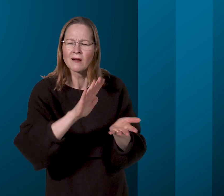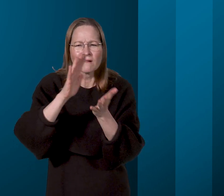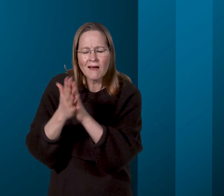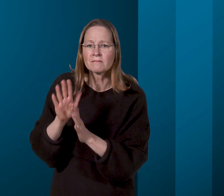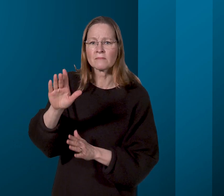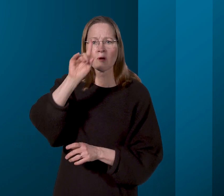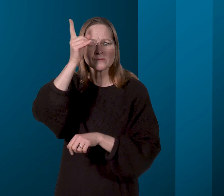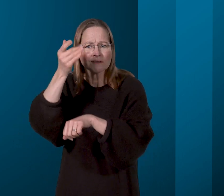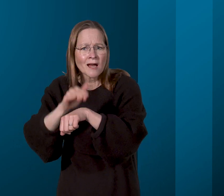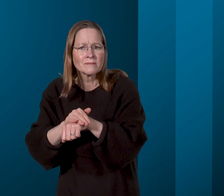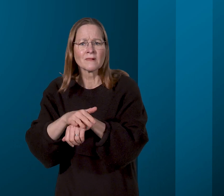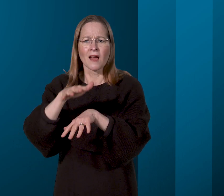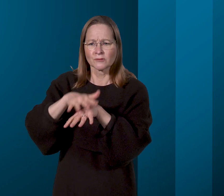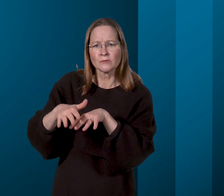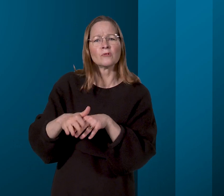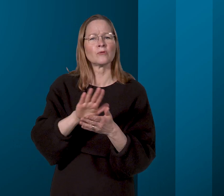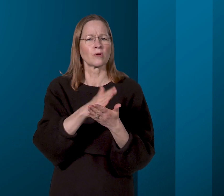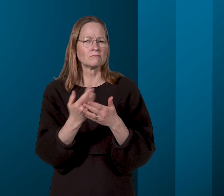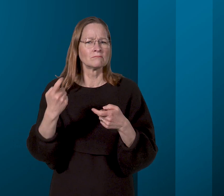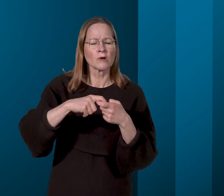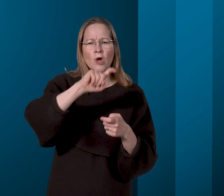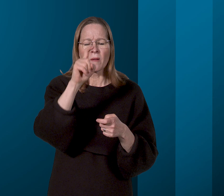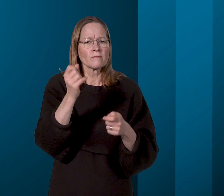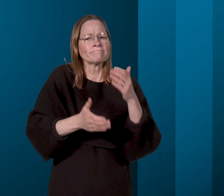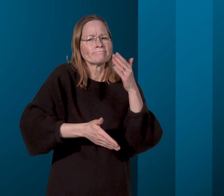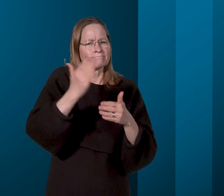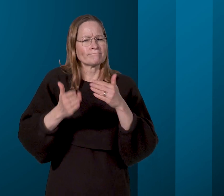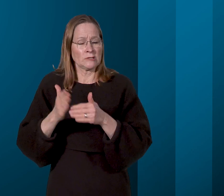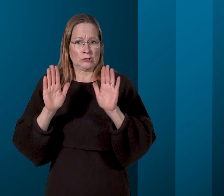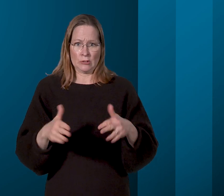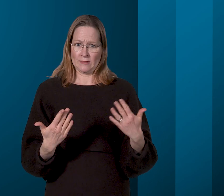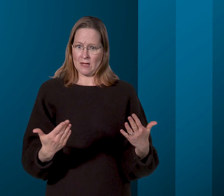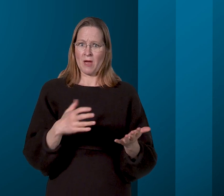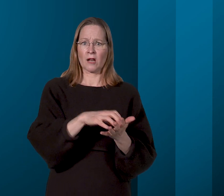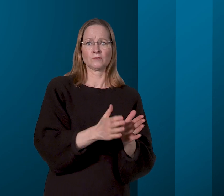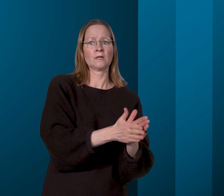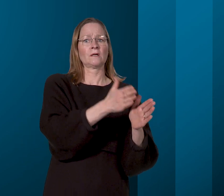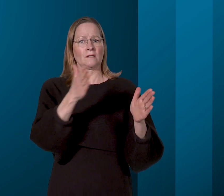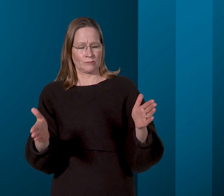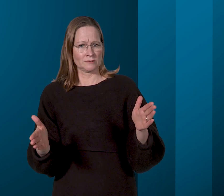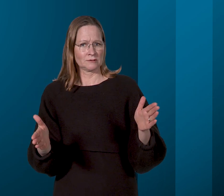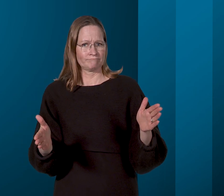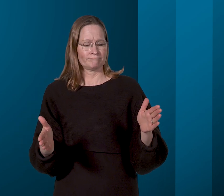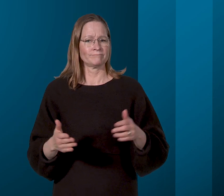kaiken osaamisensa ja asiantuntemuksensa - tulkkaukseen liittyvien ongelmien ratkaisemiseksi - jo tämän hallituskauden aikana.